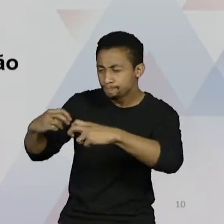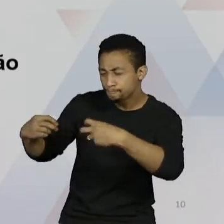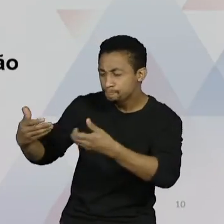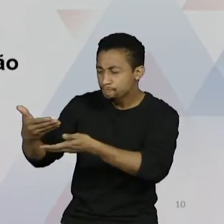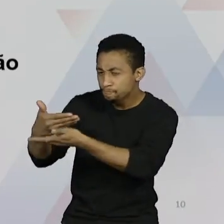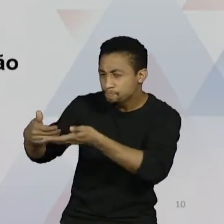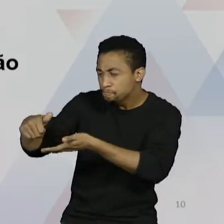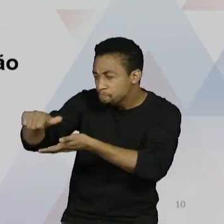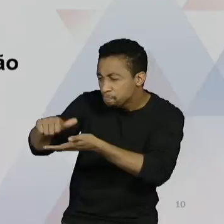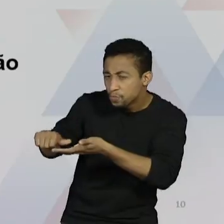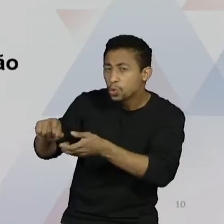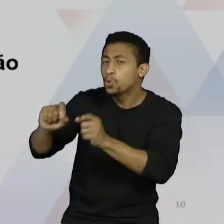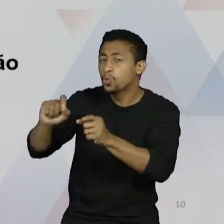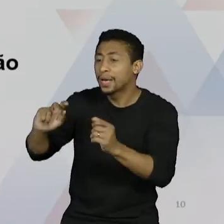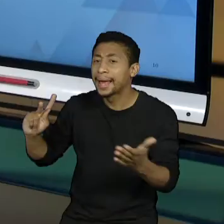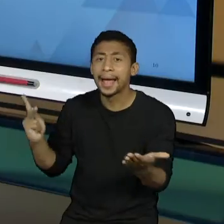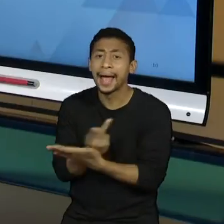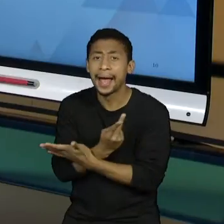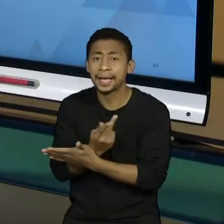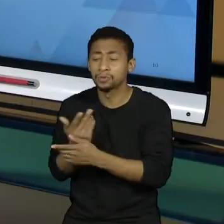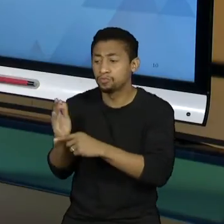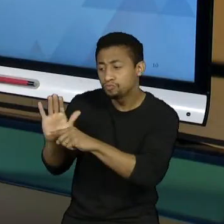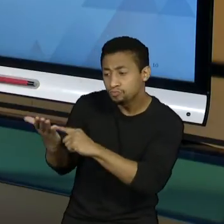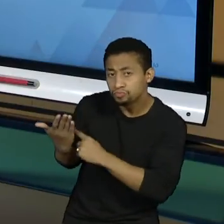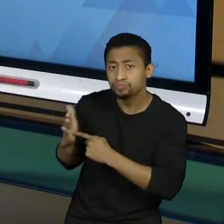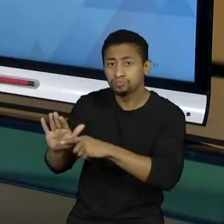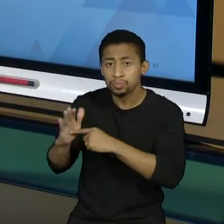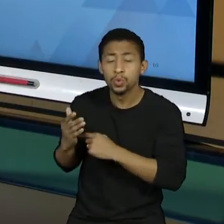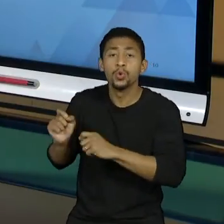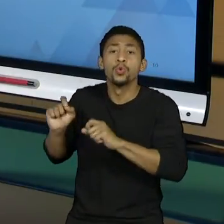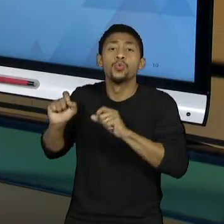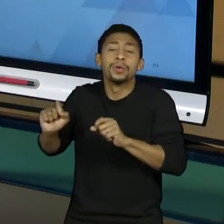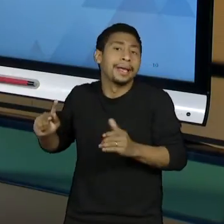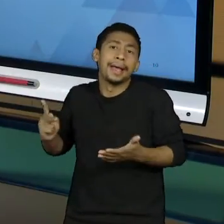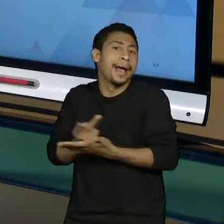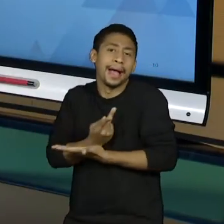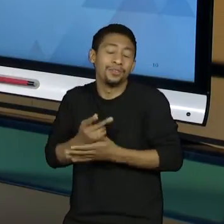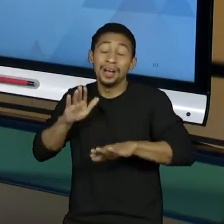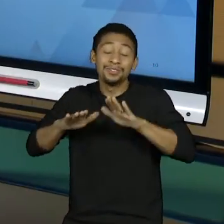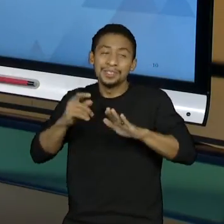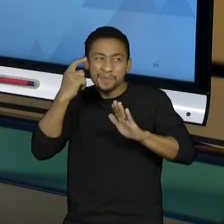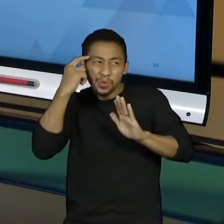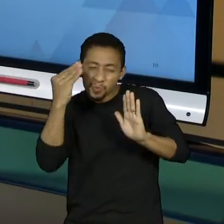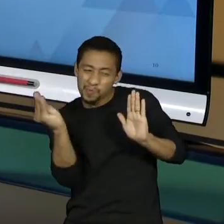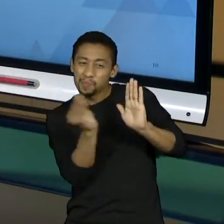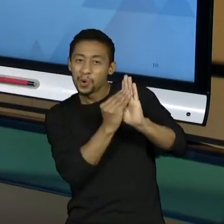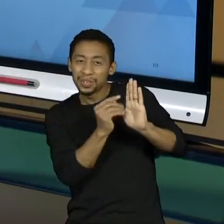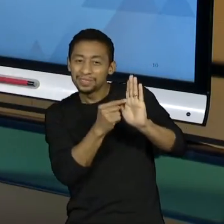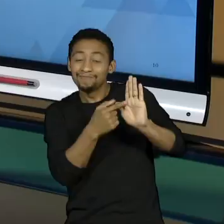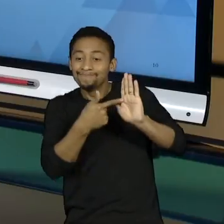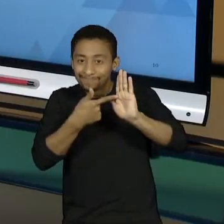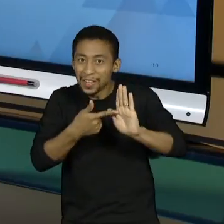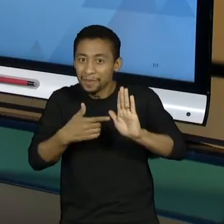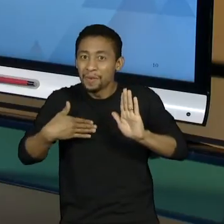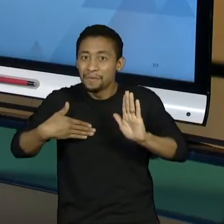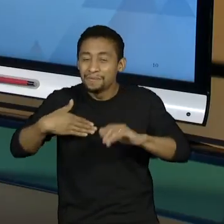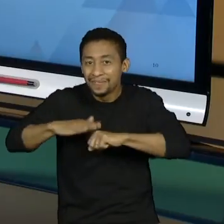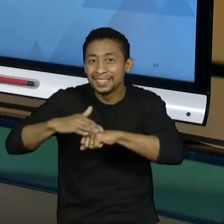DESENVOLVIMENTO"? COISAS QUE VOCÊS PENSARAM EM FAZER E NÃO DEU. PODE SER, POR EXEMPLO, UMA FERRAMENTA QUE VOCÊ... OU AS REUNIÕES, FALOU